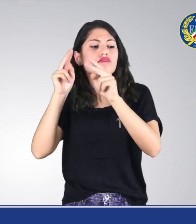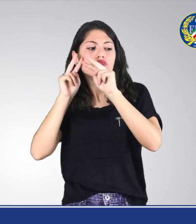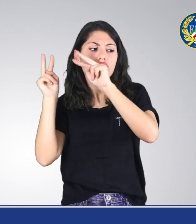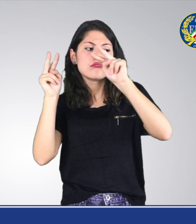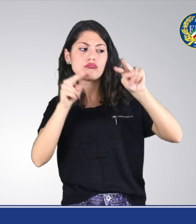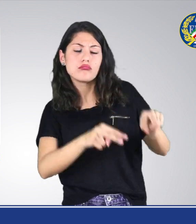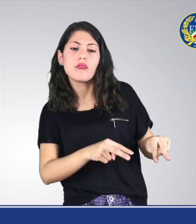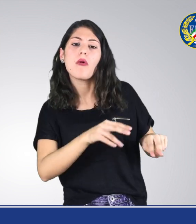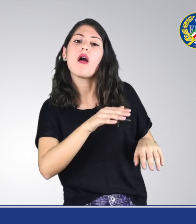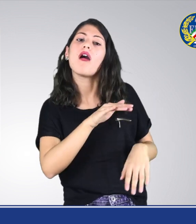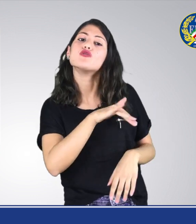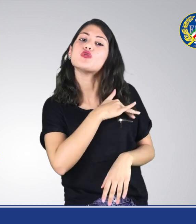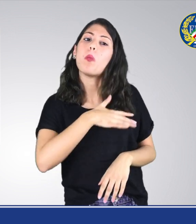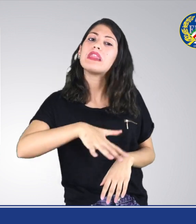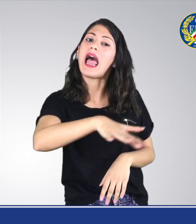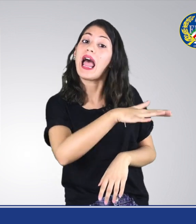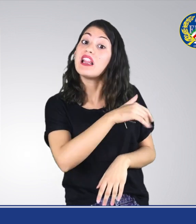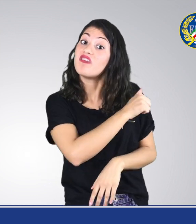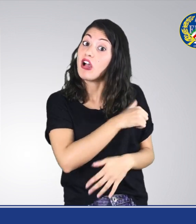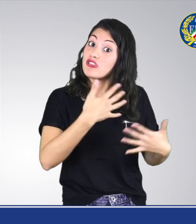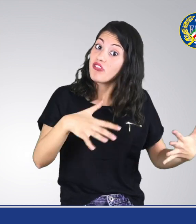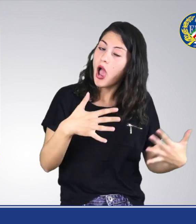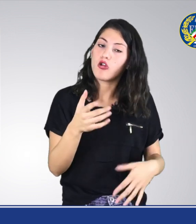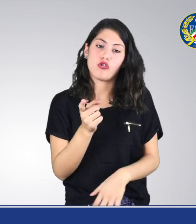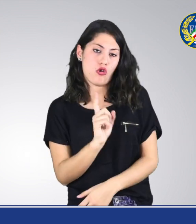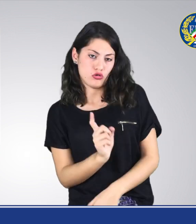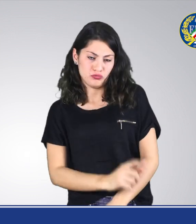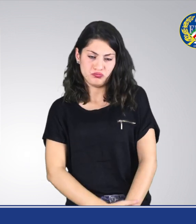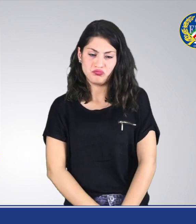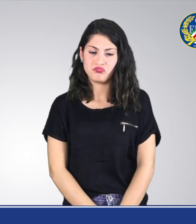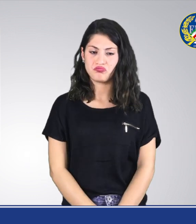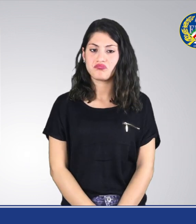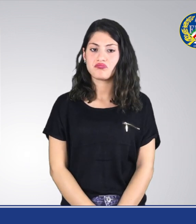se gli studenti sono in regola con i vaccini.